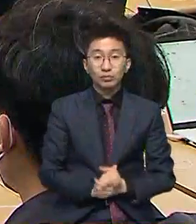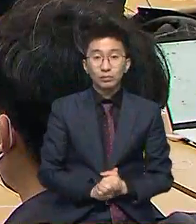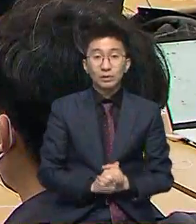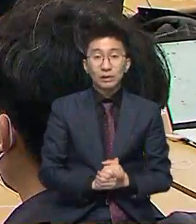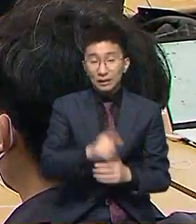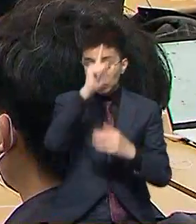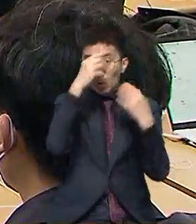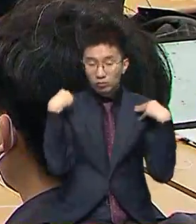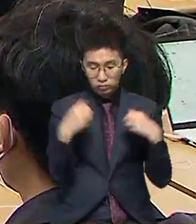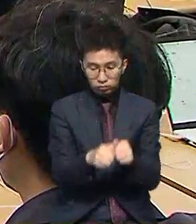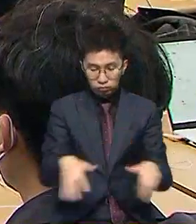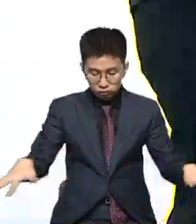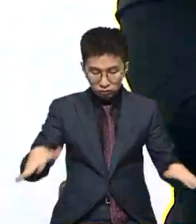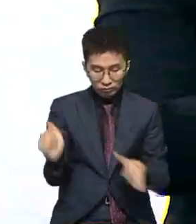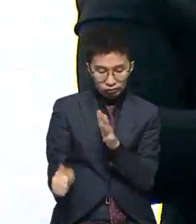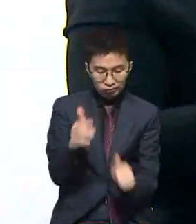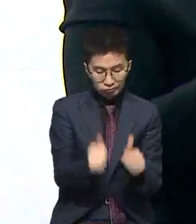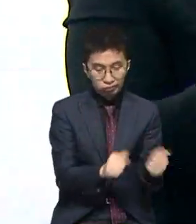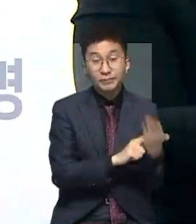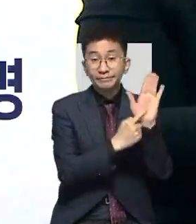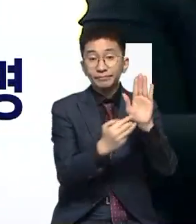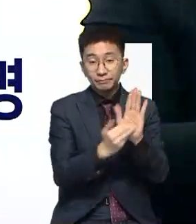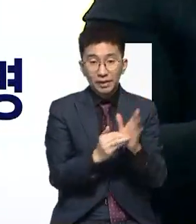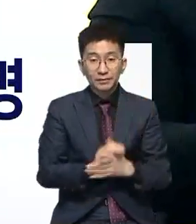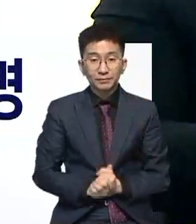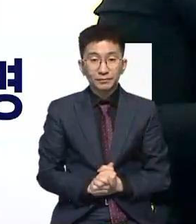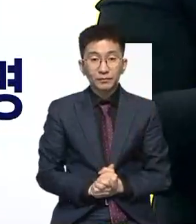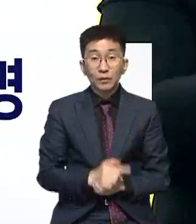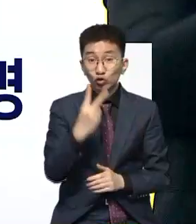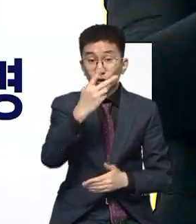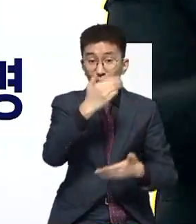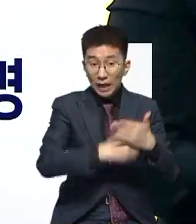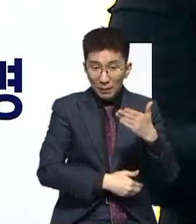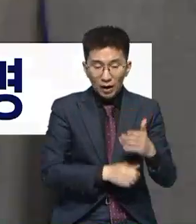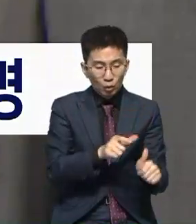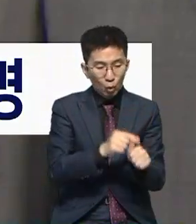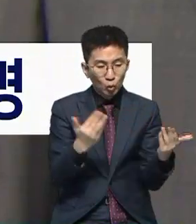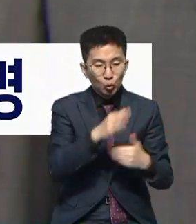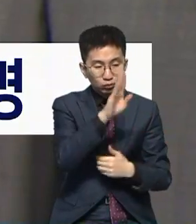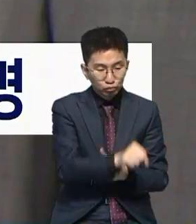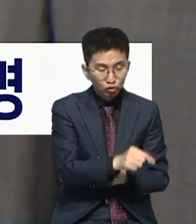윤 당선인은 남은 두 자리 가운데 고용노동부 장관 후보자로 이정식